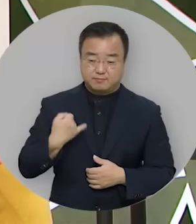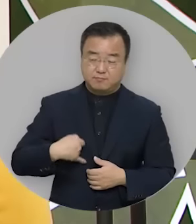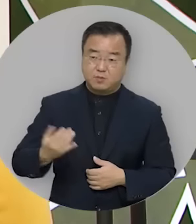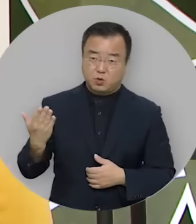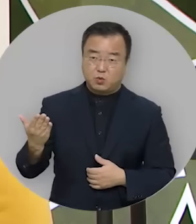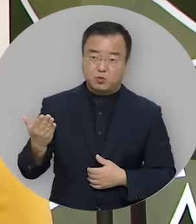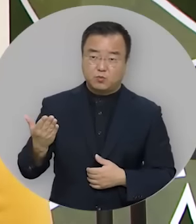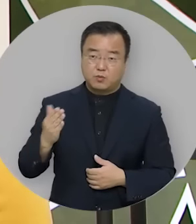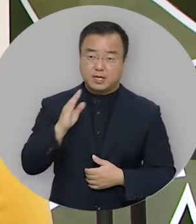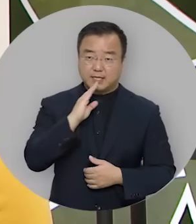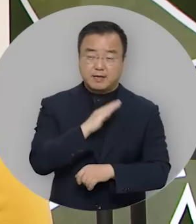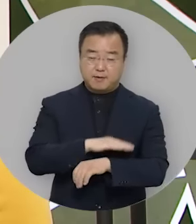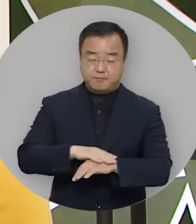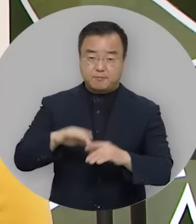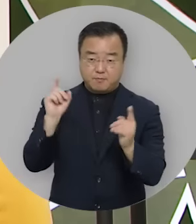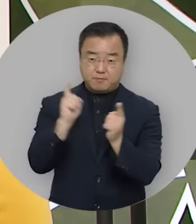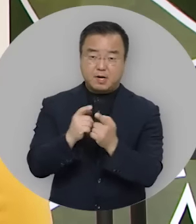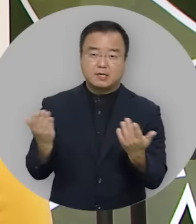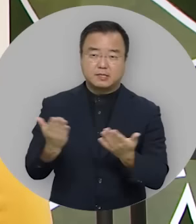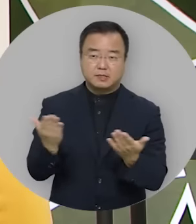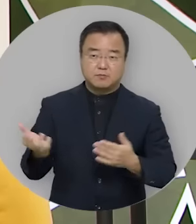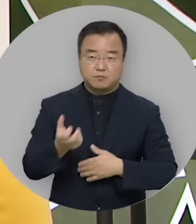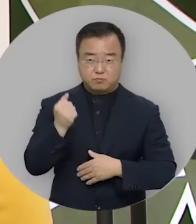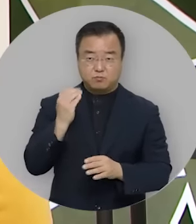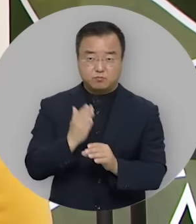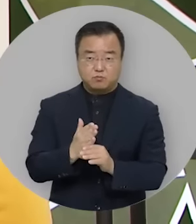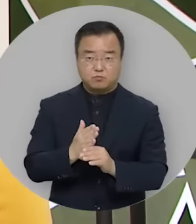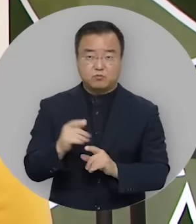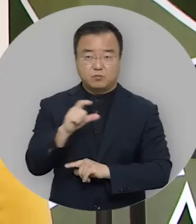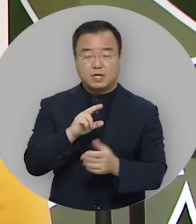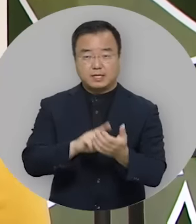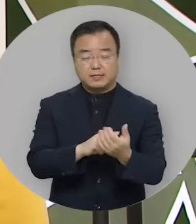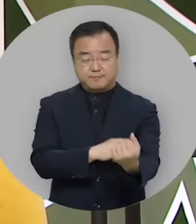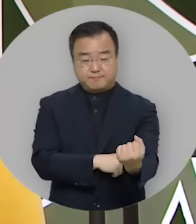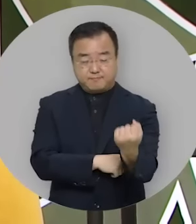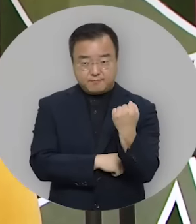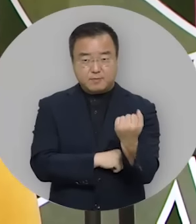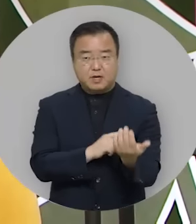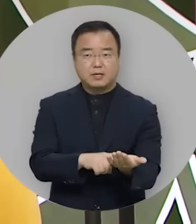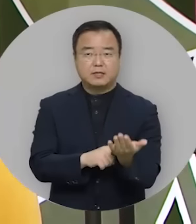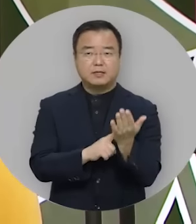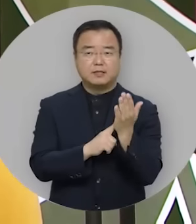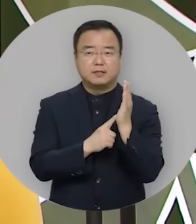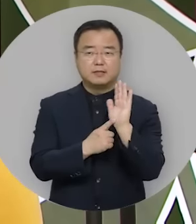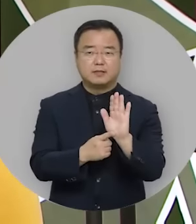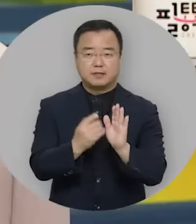정말 잘 맞는 직업을 가지게 되면서 이렇게 또 잠재력을 많이 발휘하게 되는 거니까